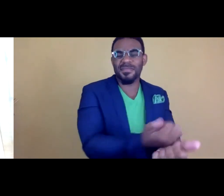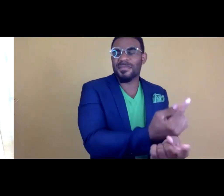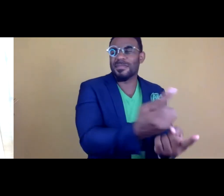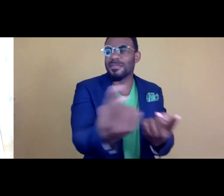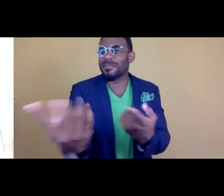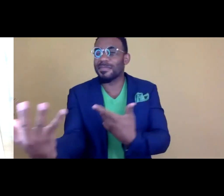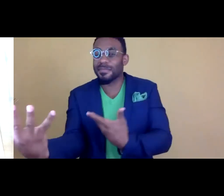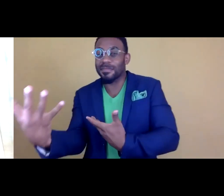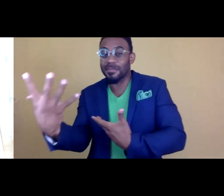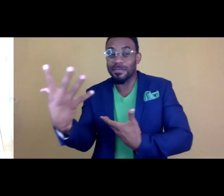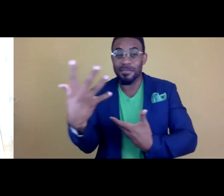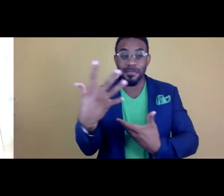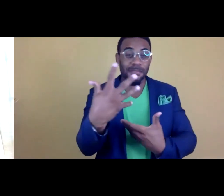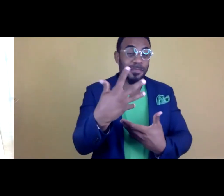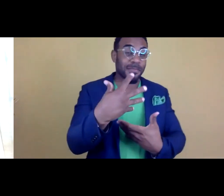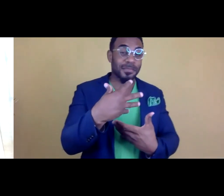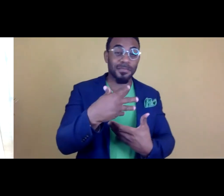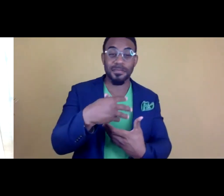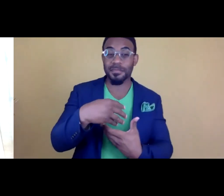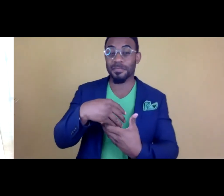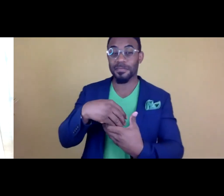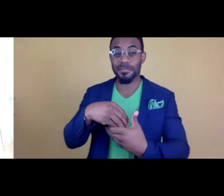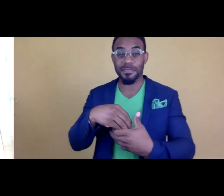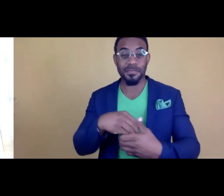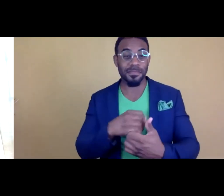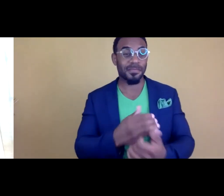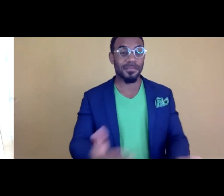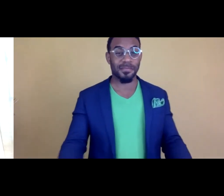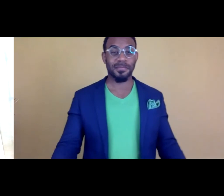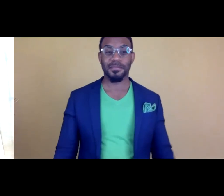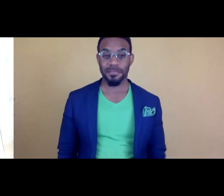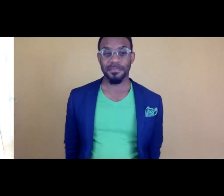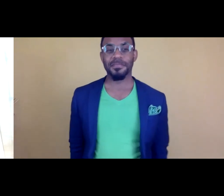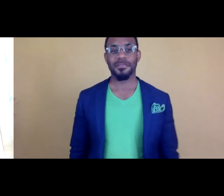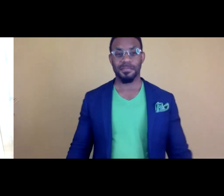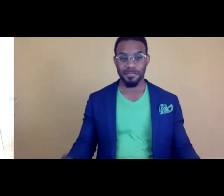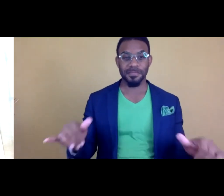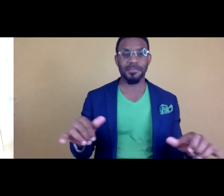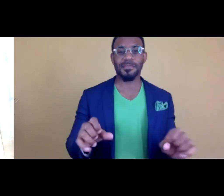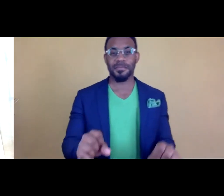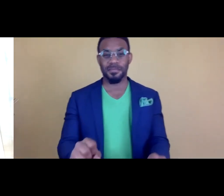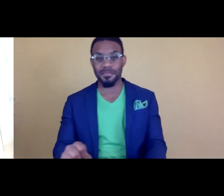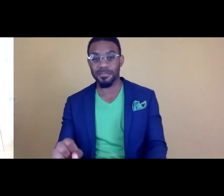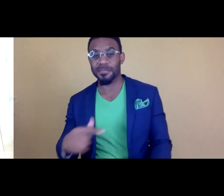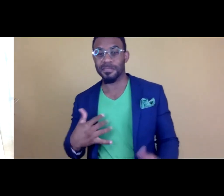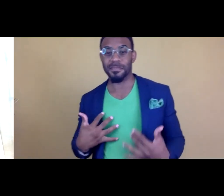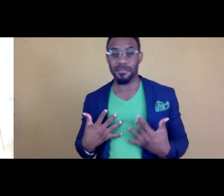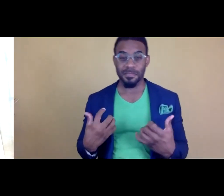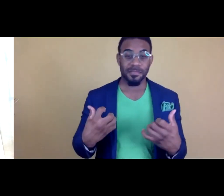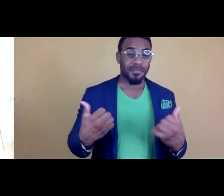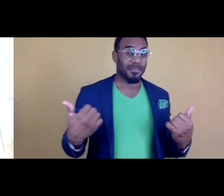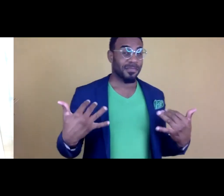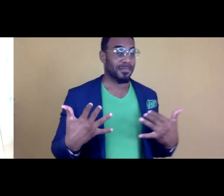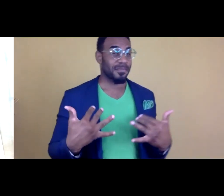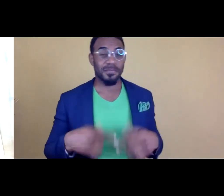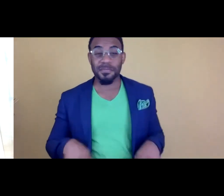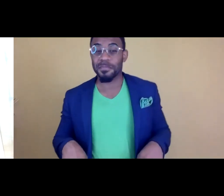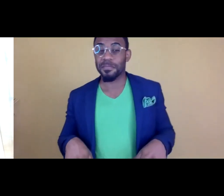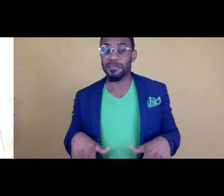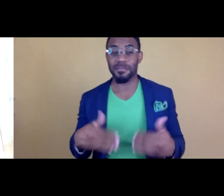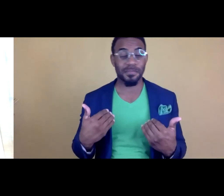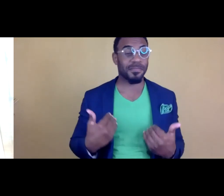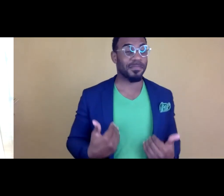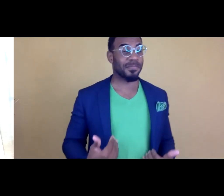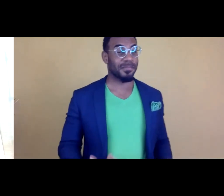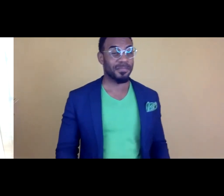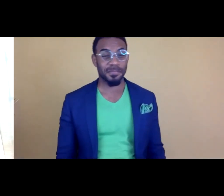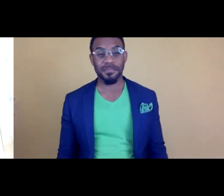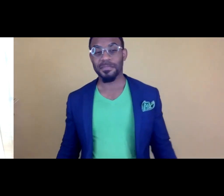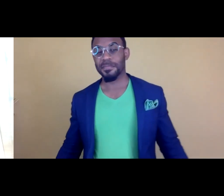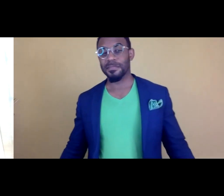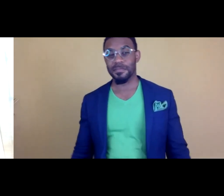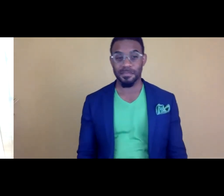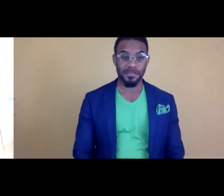Palabras que hablan de incluyendo a todos.